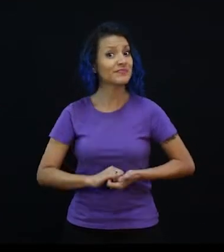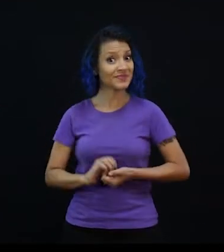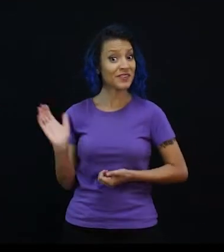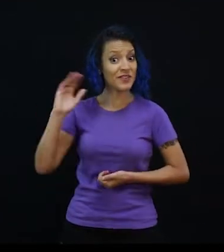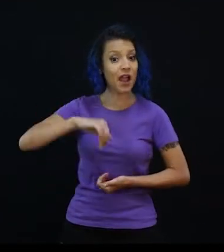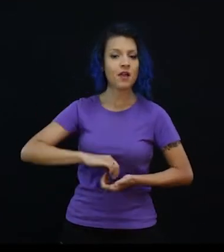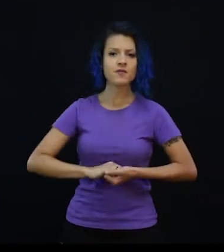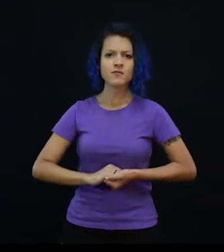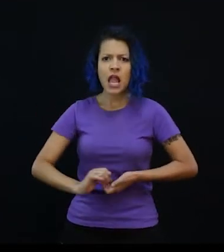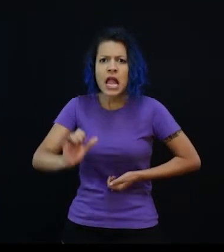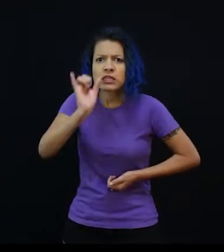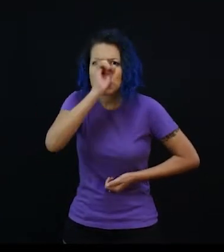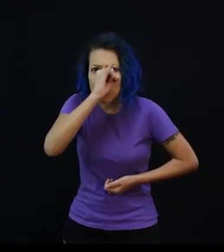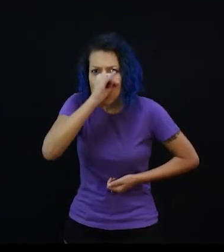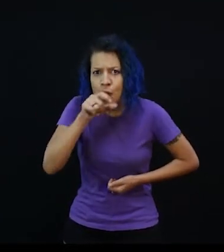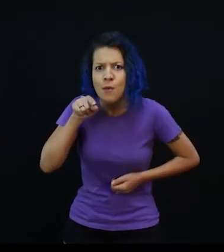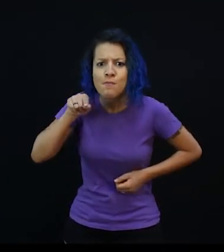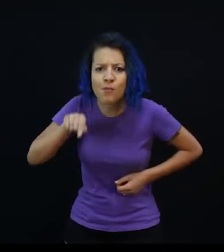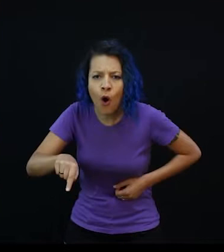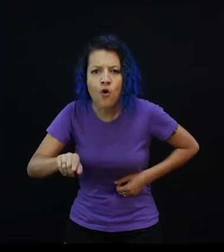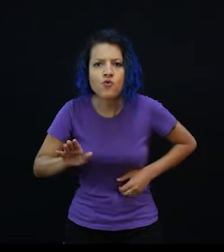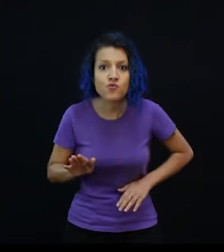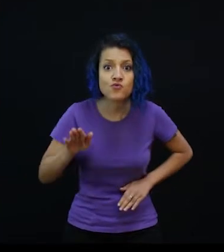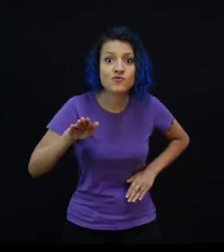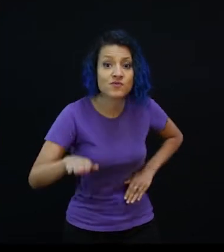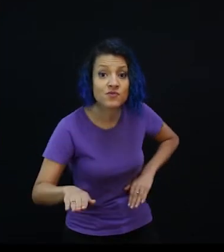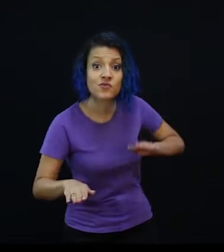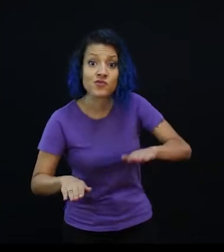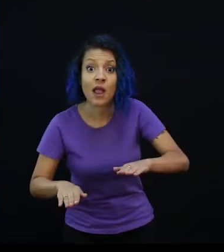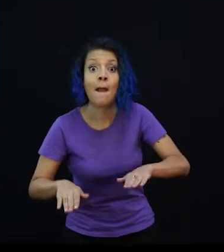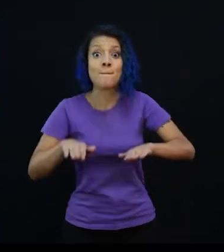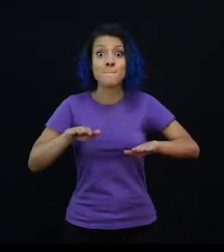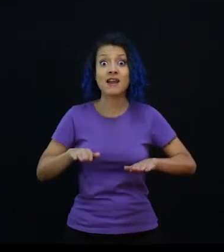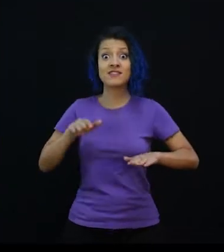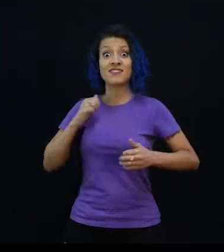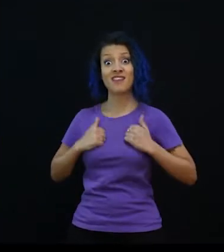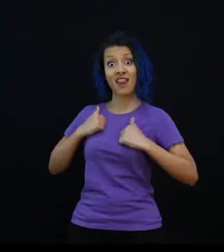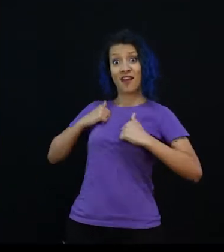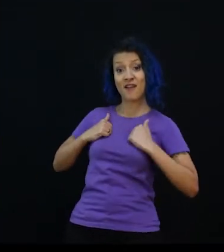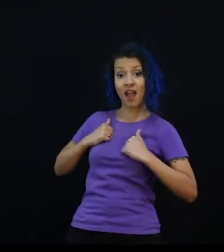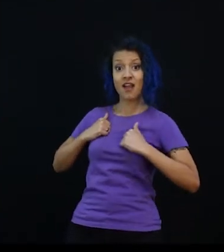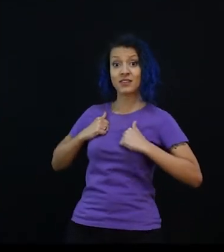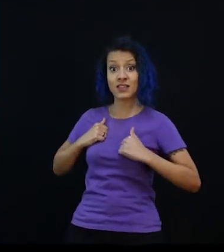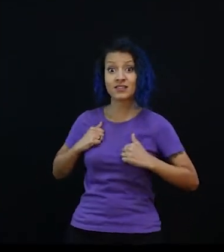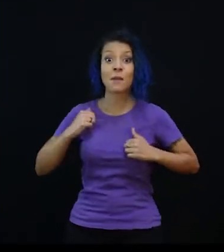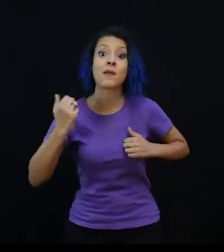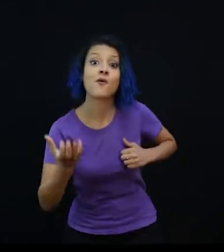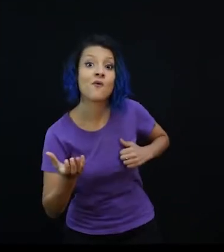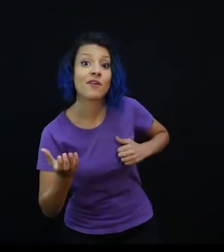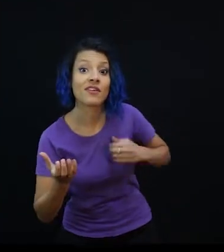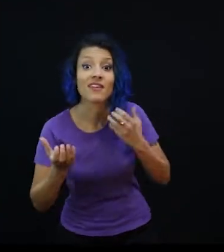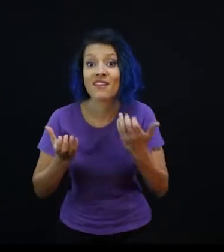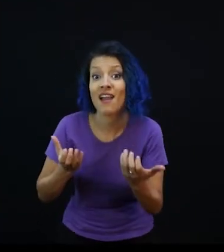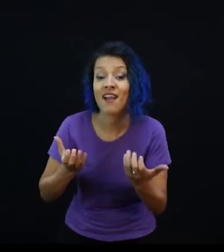Se esse porco se suja, mande se lavar. Dê sabão, uma bucha